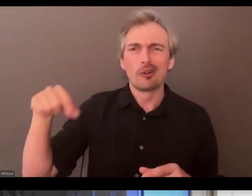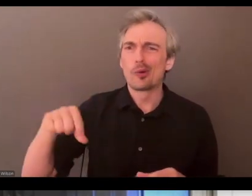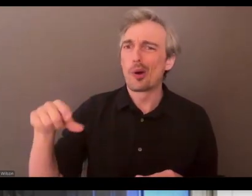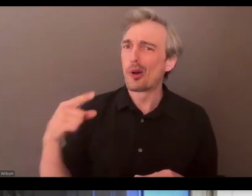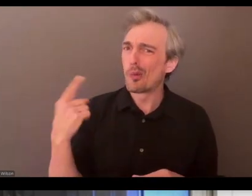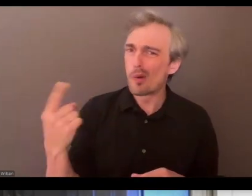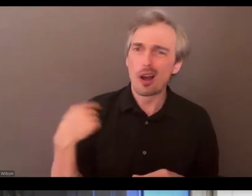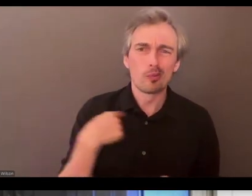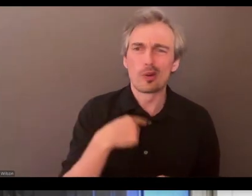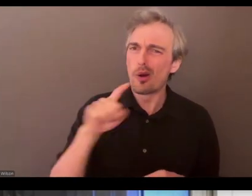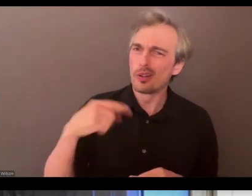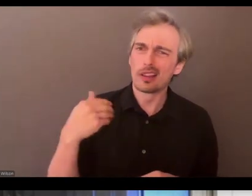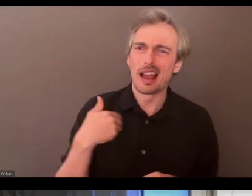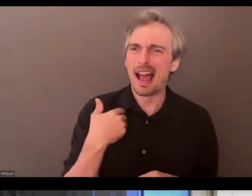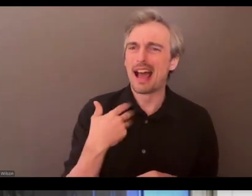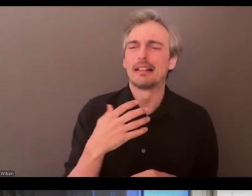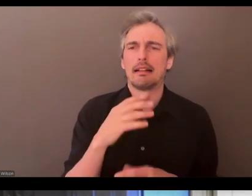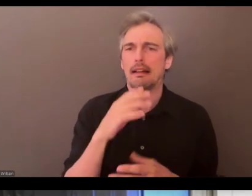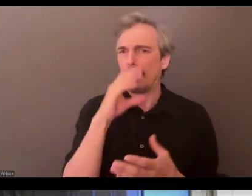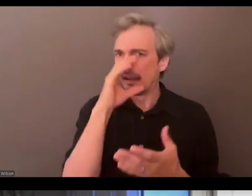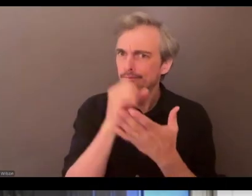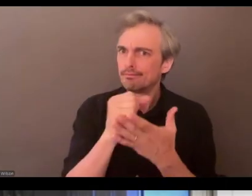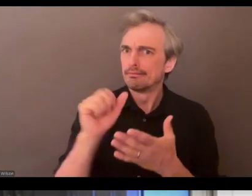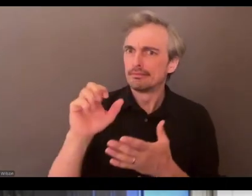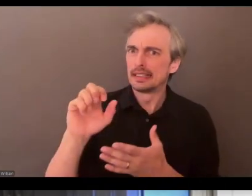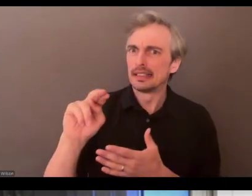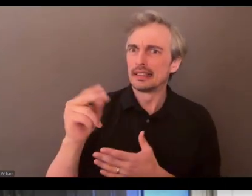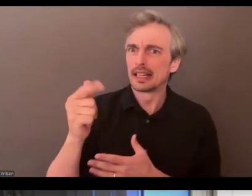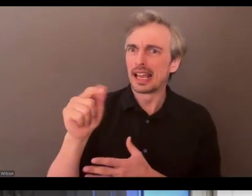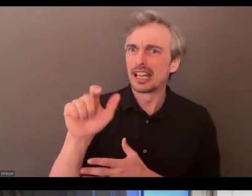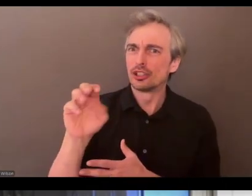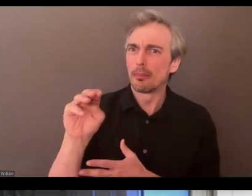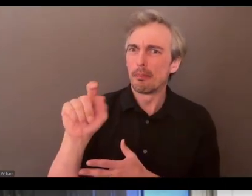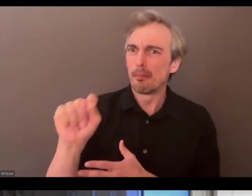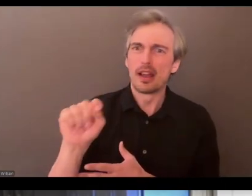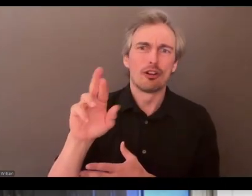しかし、次のことを行うことでエンゲ ージメントを変えました。